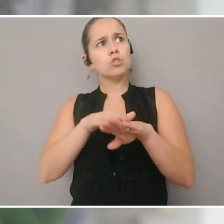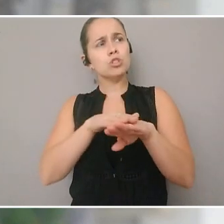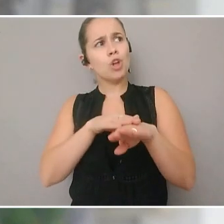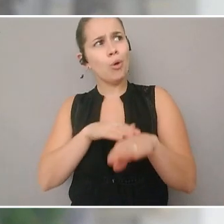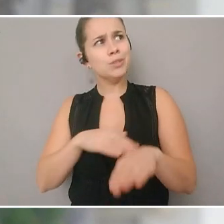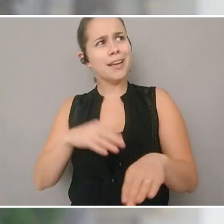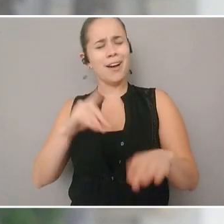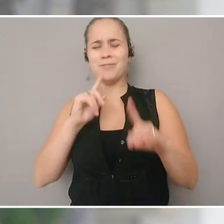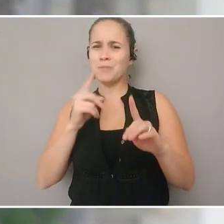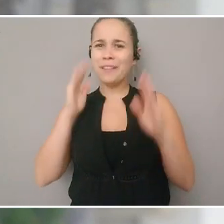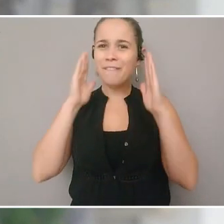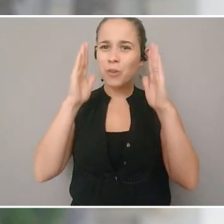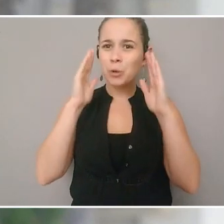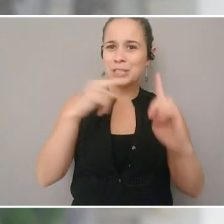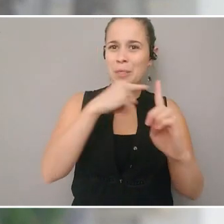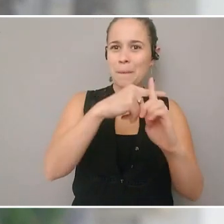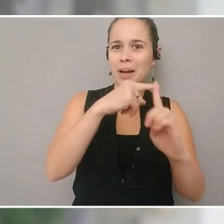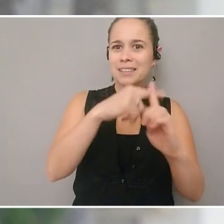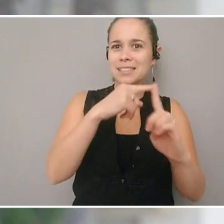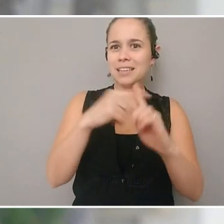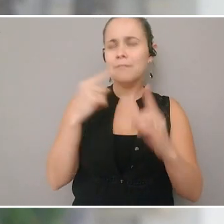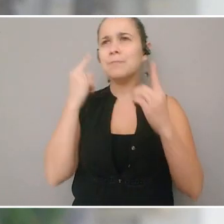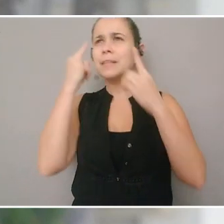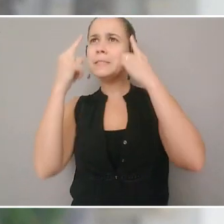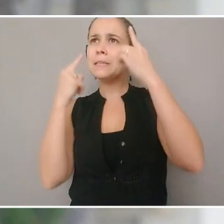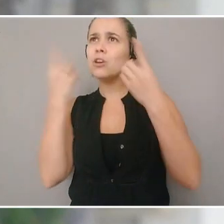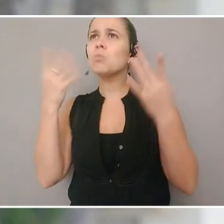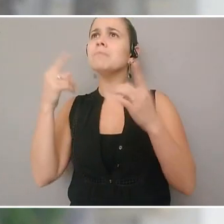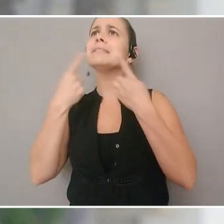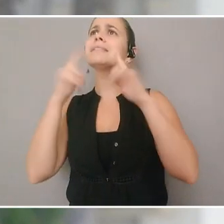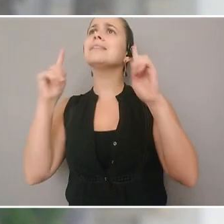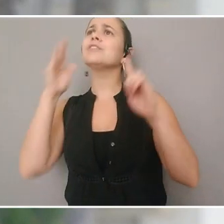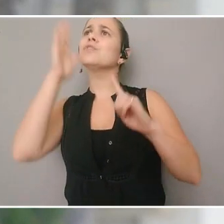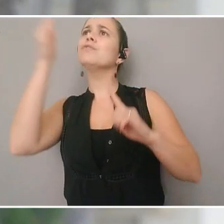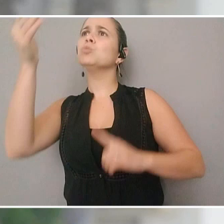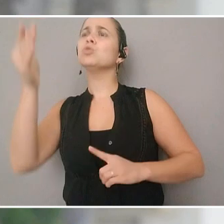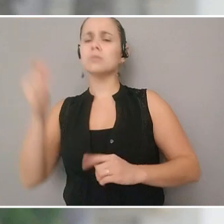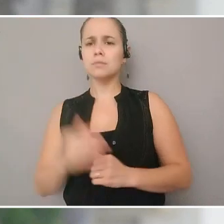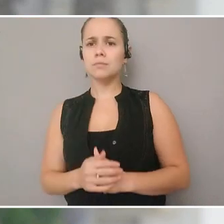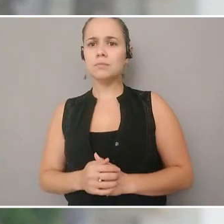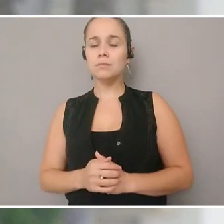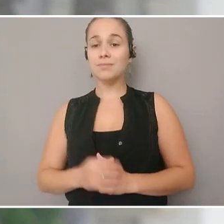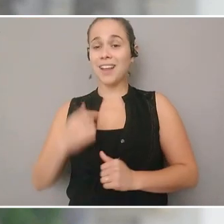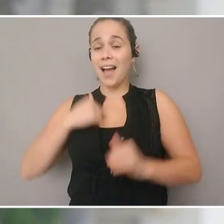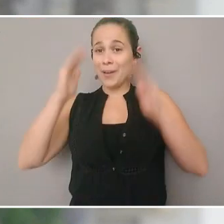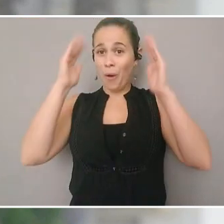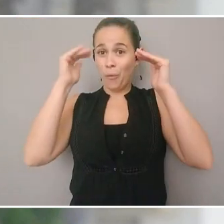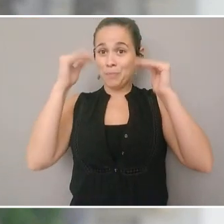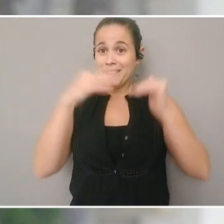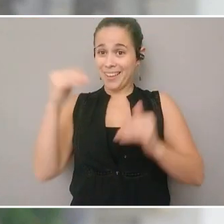exitoso futuro que se avecina. Espero